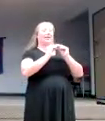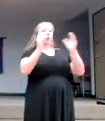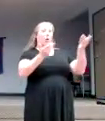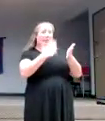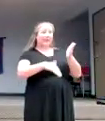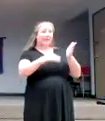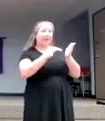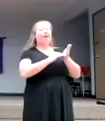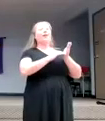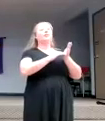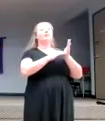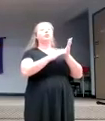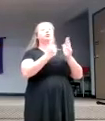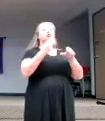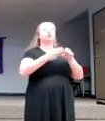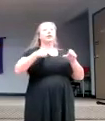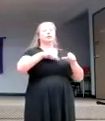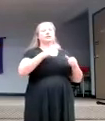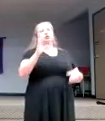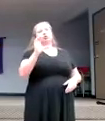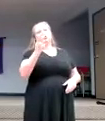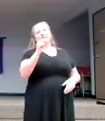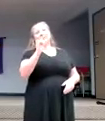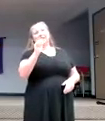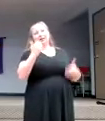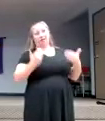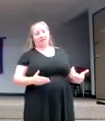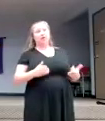you again for joining us. My name is Christina Henry I am the Director of Community Relations